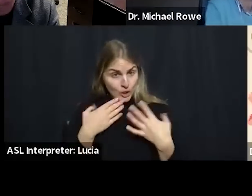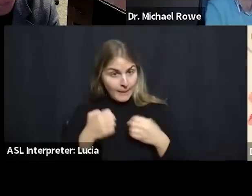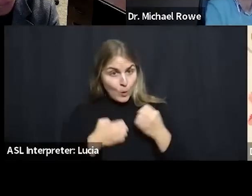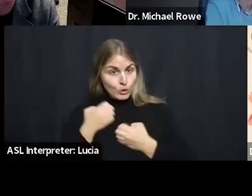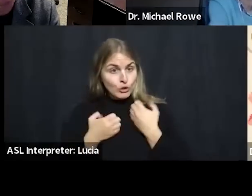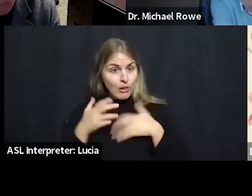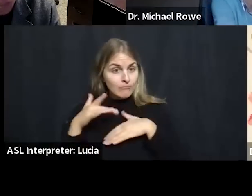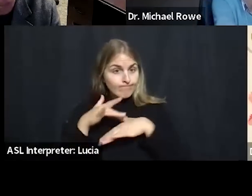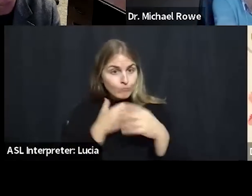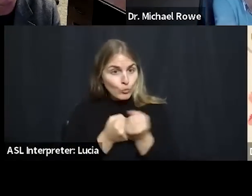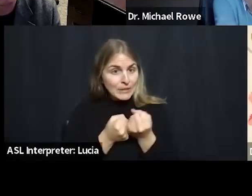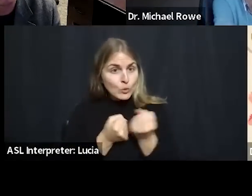en términos de soledad?"